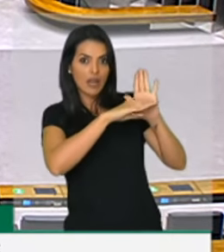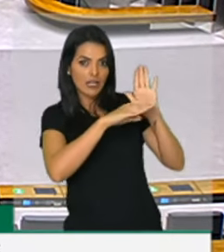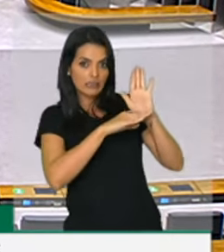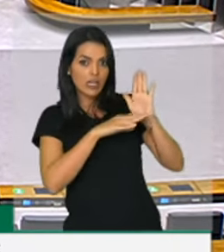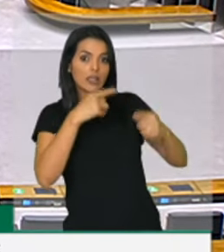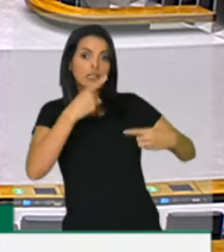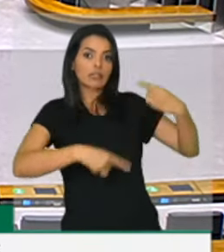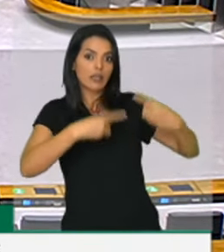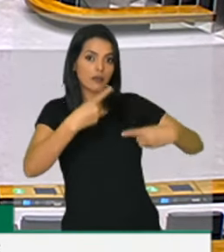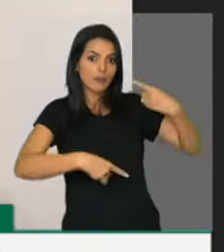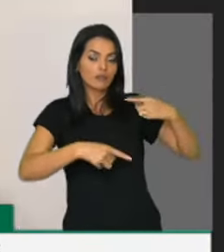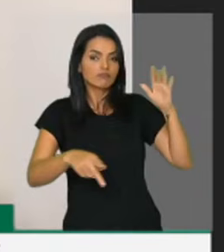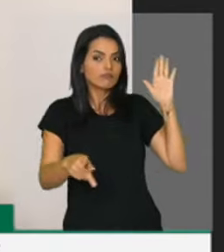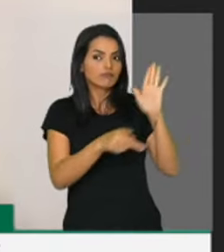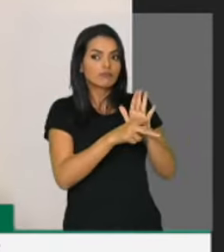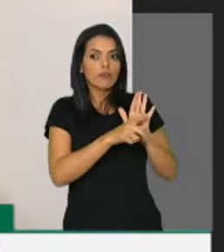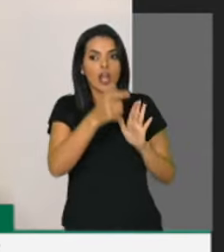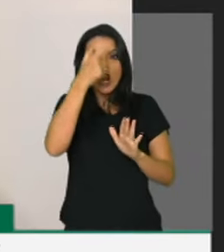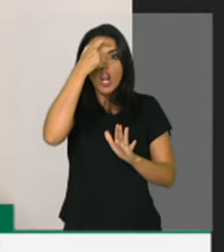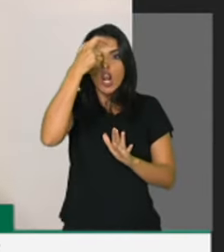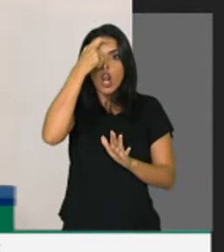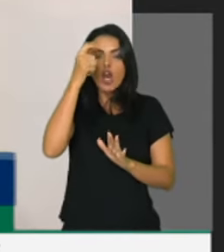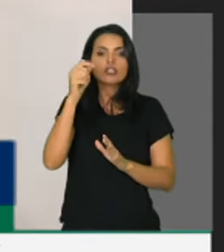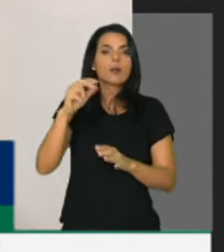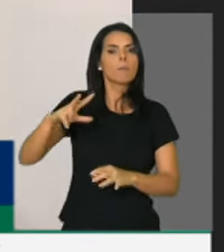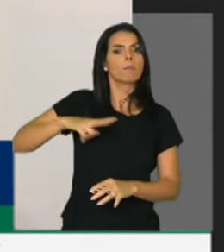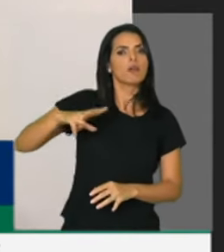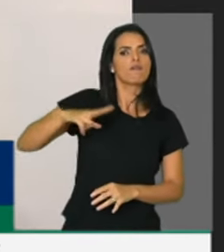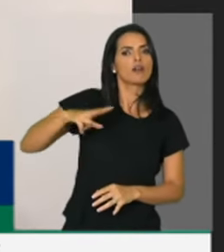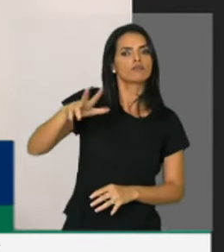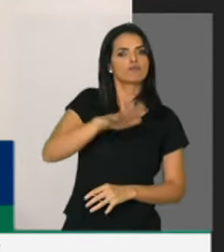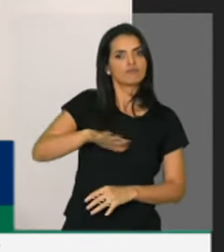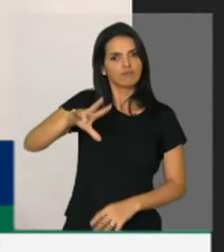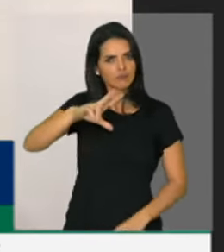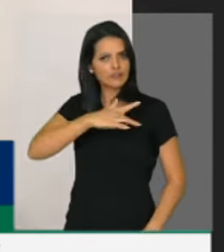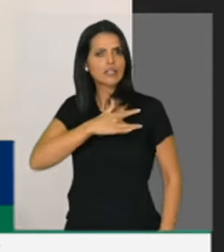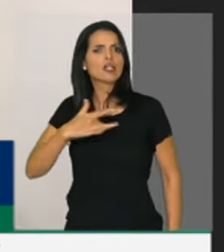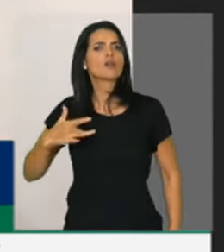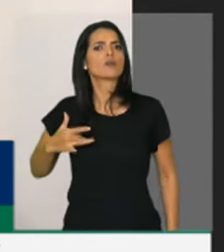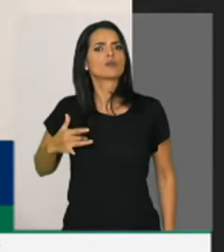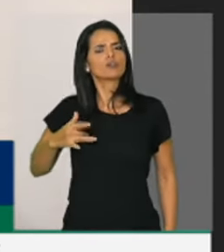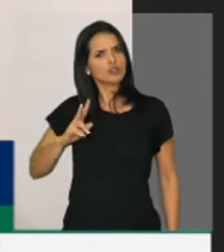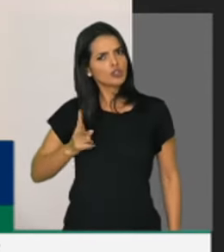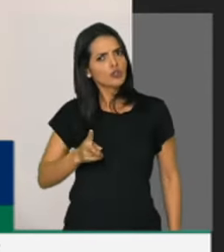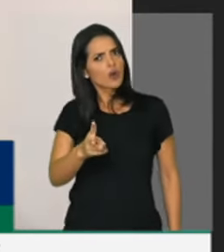SAÚDE. E ISSO CONTINUA SEGUINDO COMO FOI O CASO DAS COMPRAS DAS VACINAS QUE COMO FOI BEM COLOCADO... JÁ TEVE